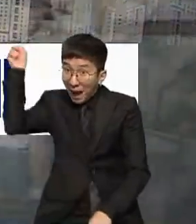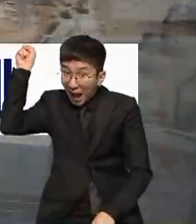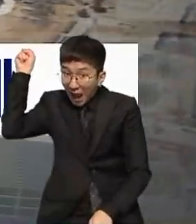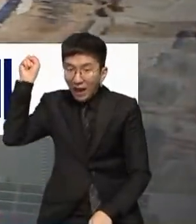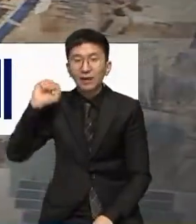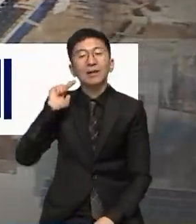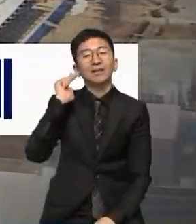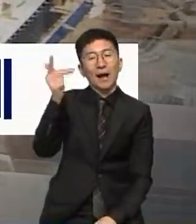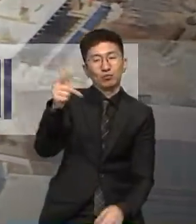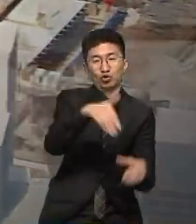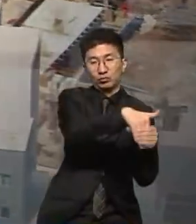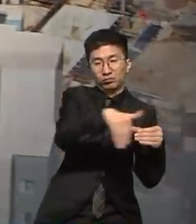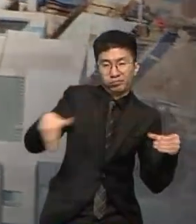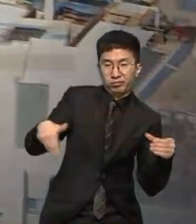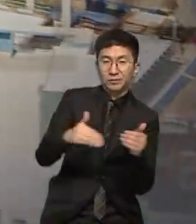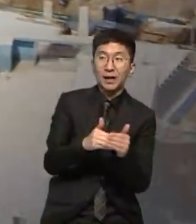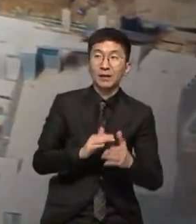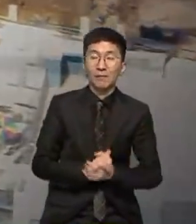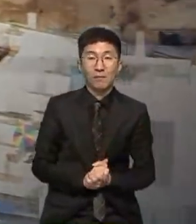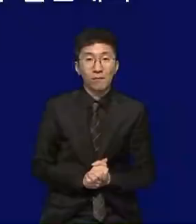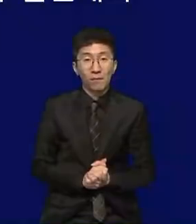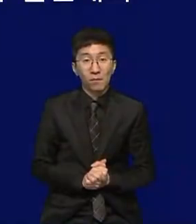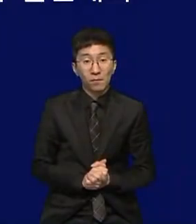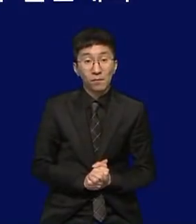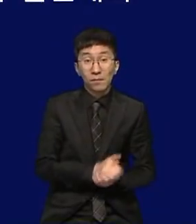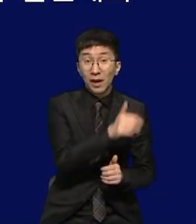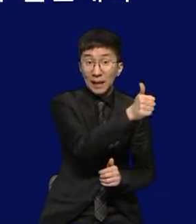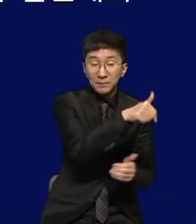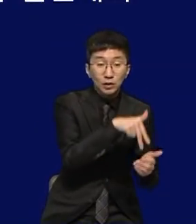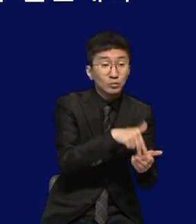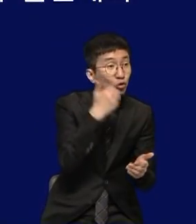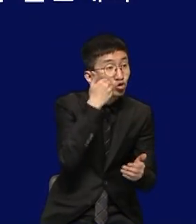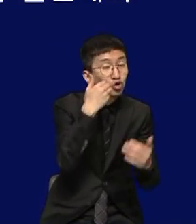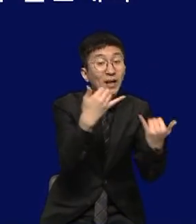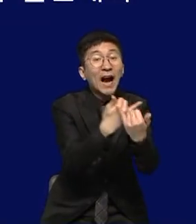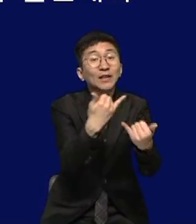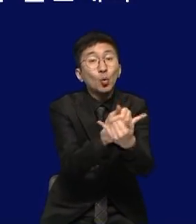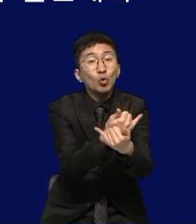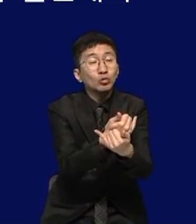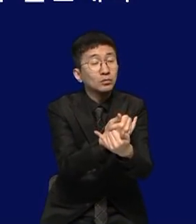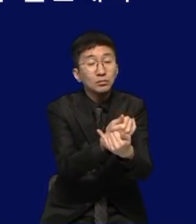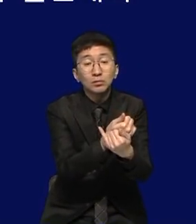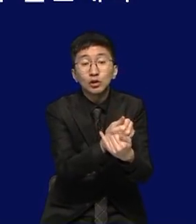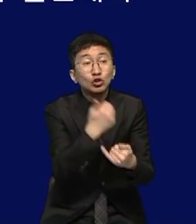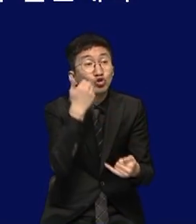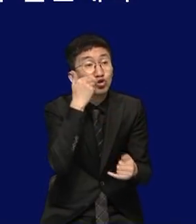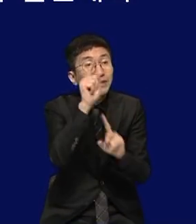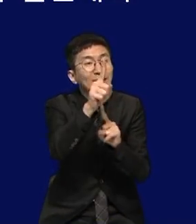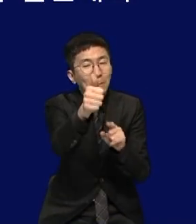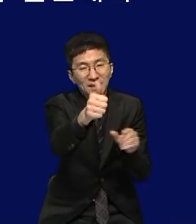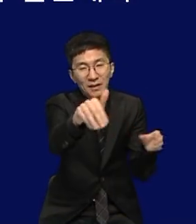박 전 특검은 인척인 분양대행업체 대표 이모 씨로부터 5억 원을 송금받아 다음 난